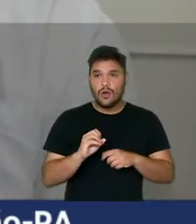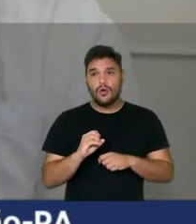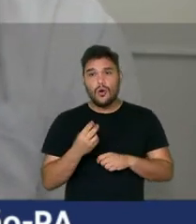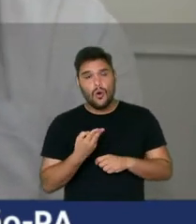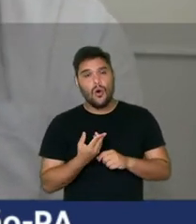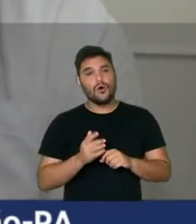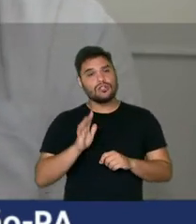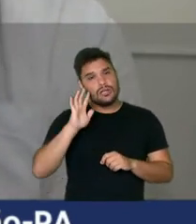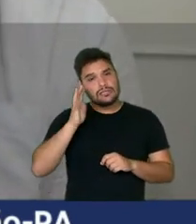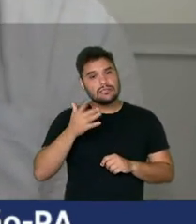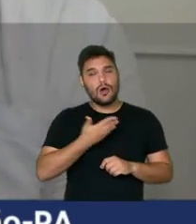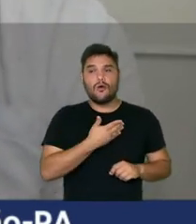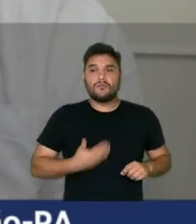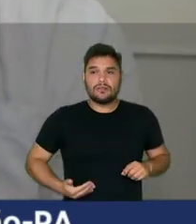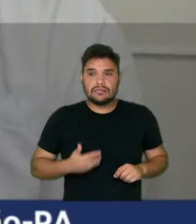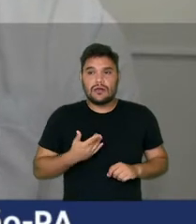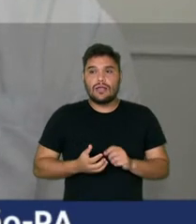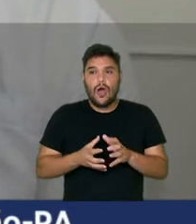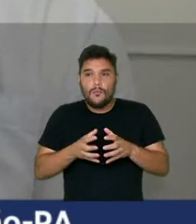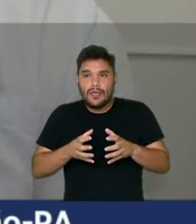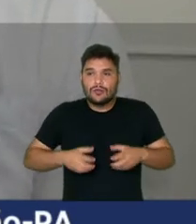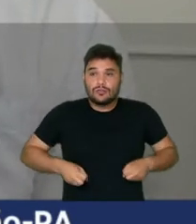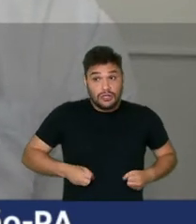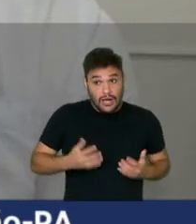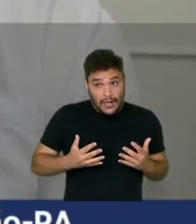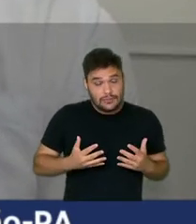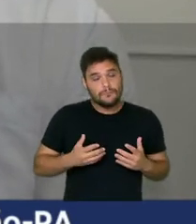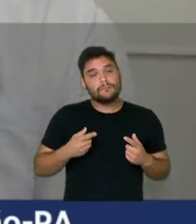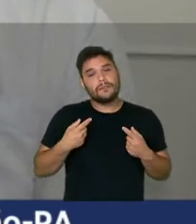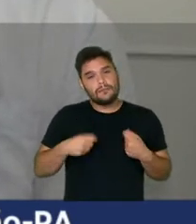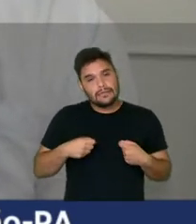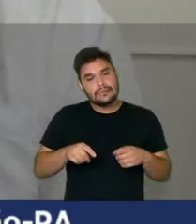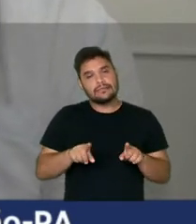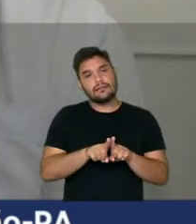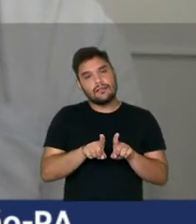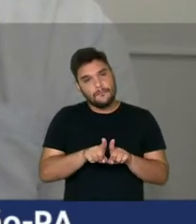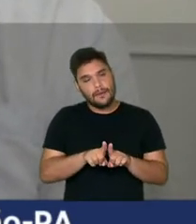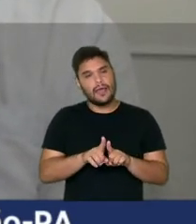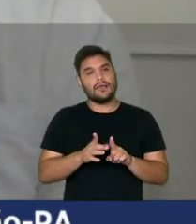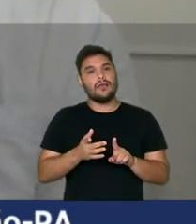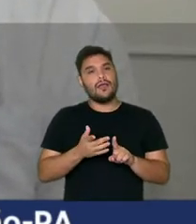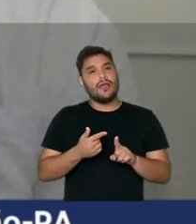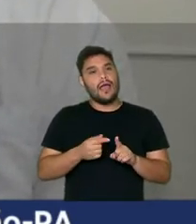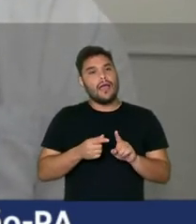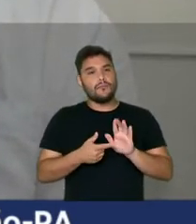FISCAL. QUE A CRIAÇÃO, OU APERFEIÇOAMENTO DE AÇÃO QUE ACARRETO TE AUMENTO DE DESPESA SERÁ ACOMPANHADO DA